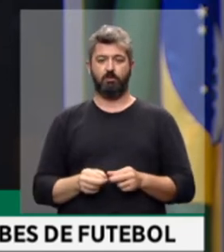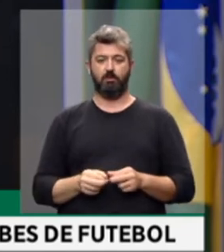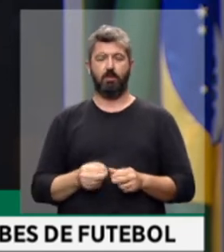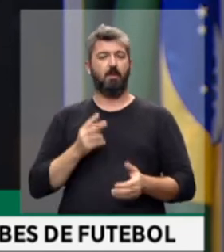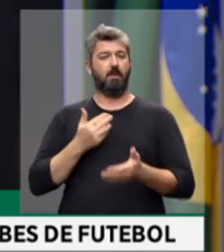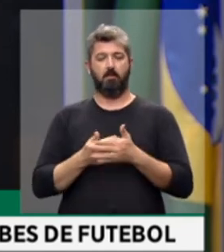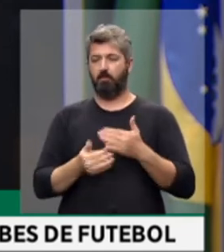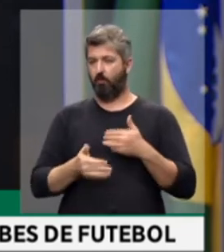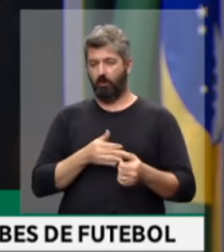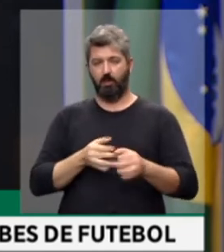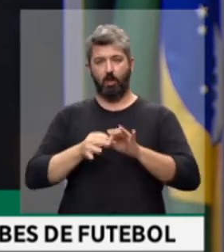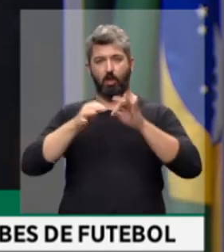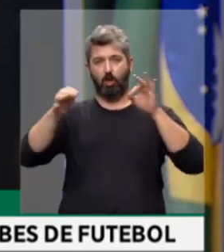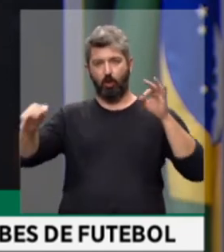GRAÇAS A DEUS, O FUTEBOL